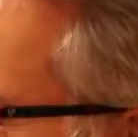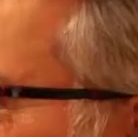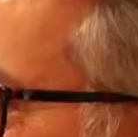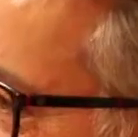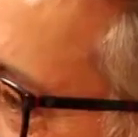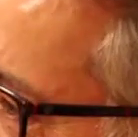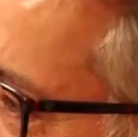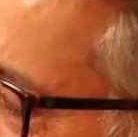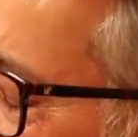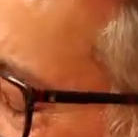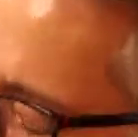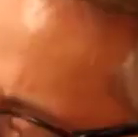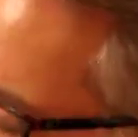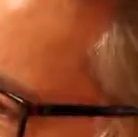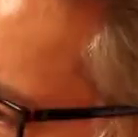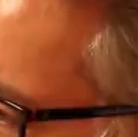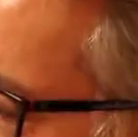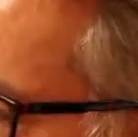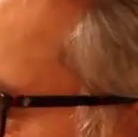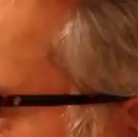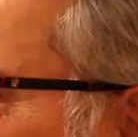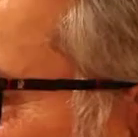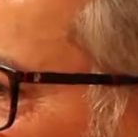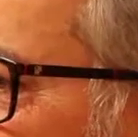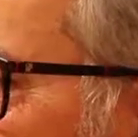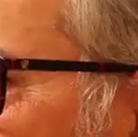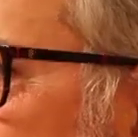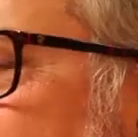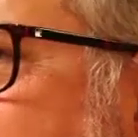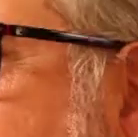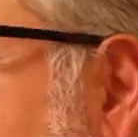todos pensamos muy mal. Pero el tema es ese, me gustaría que me lo aclararas.